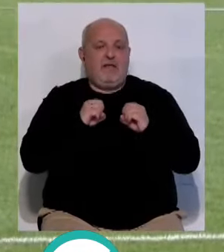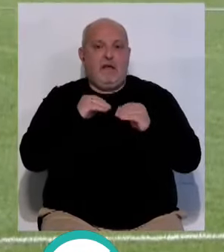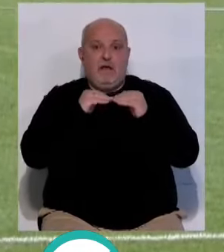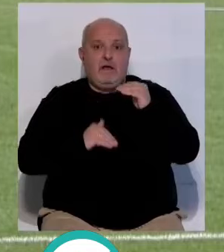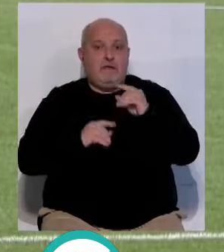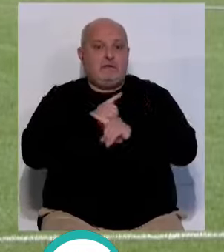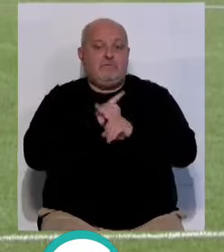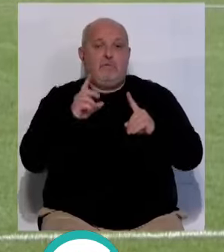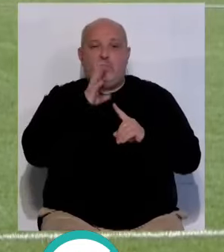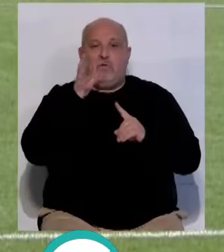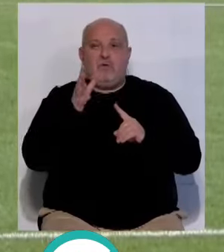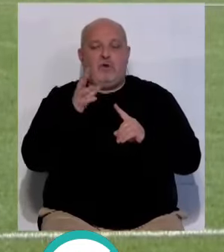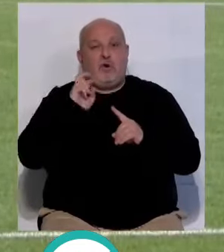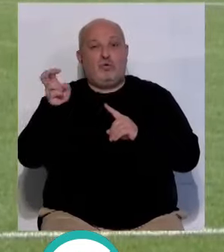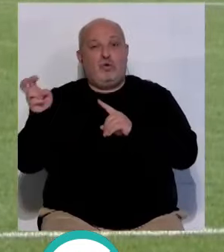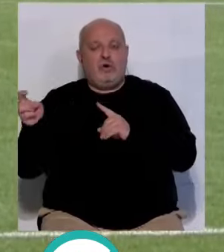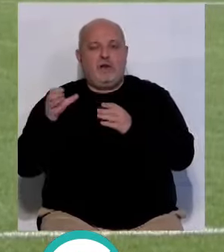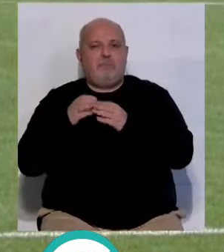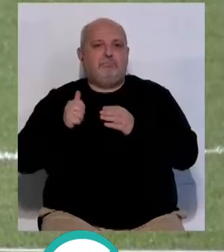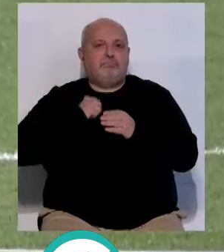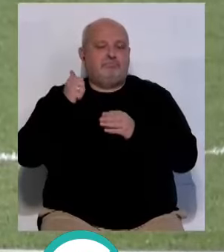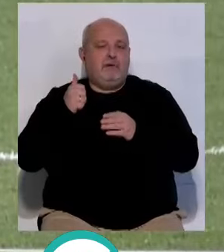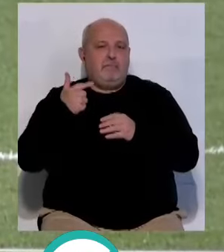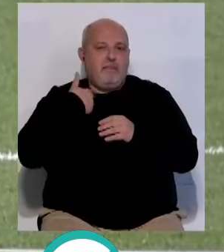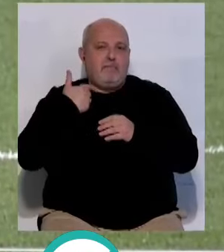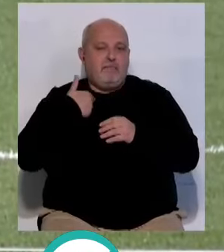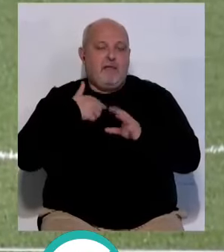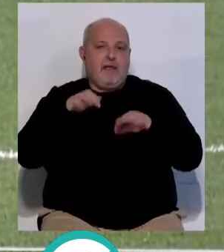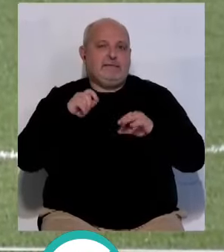por por el mal hacer de los otros equipos que están en esa lucha por por la permanencia Yo sí